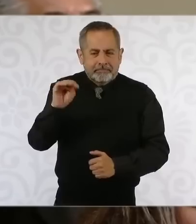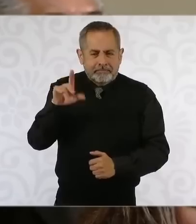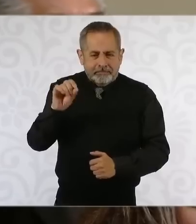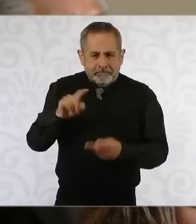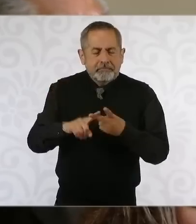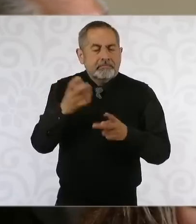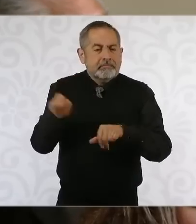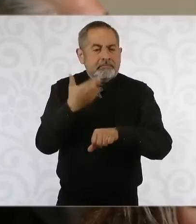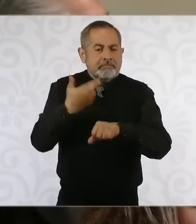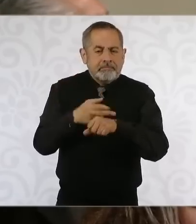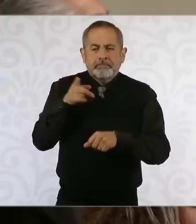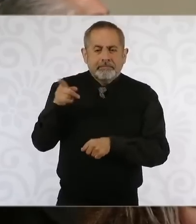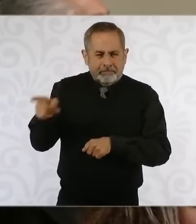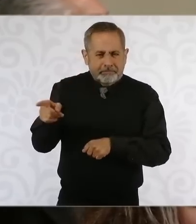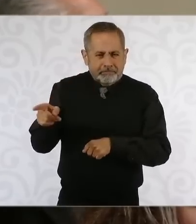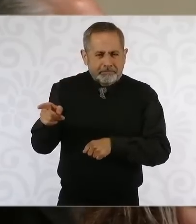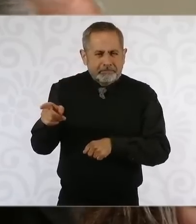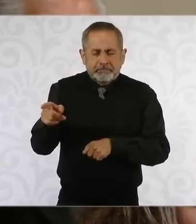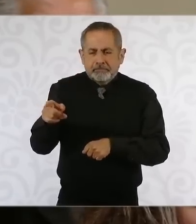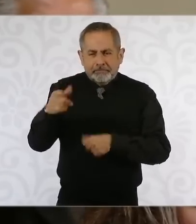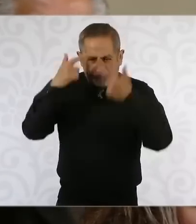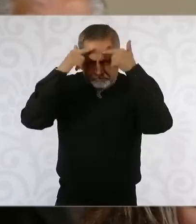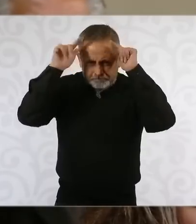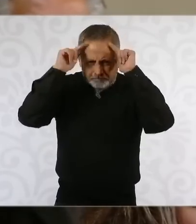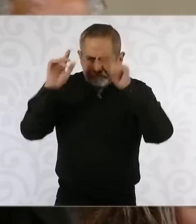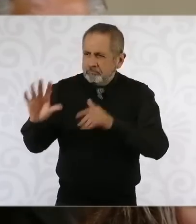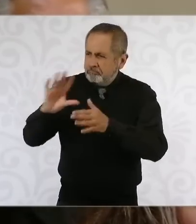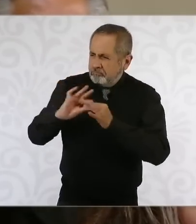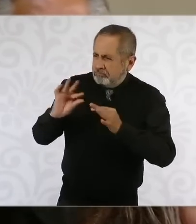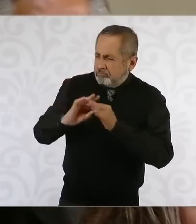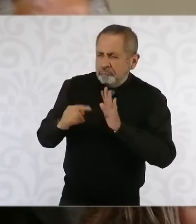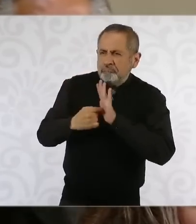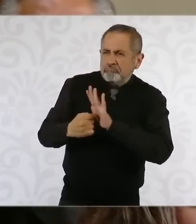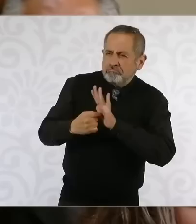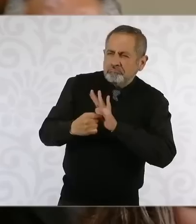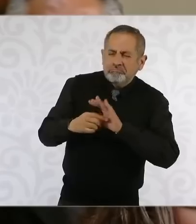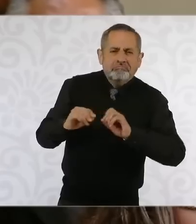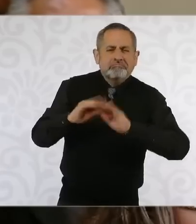de de la marina nos hacían una exposición precisamente de lo que era la elaboración